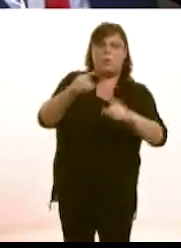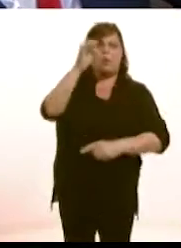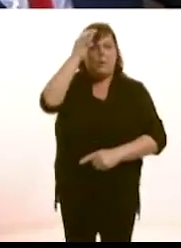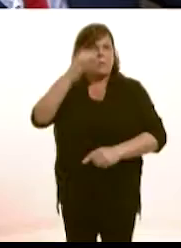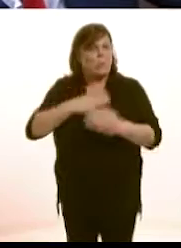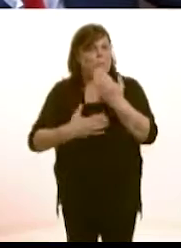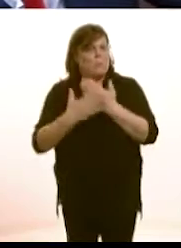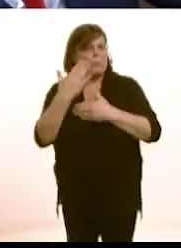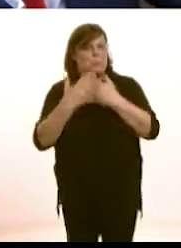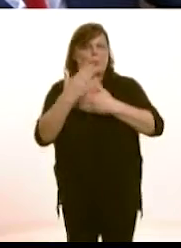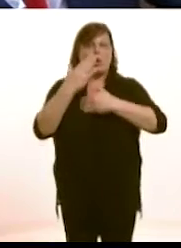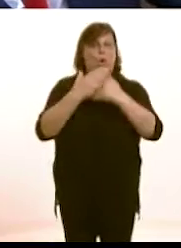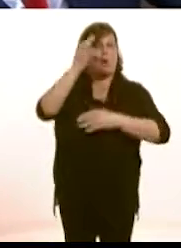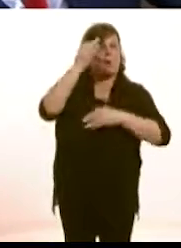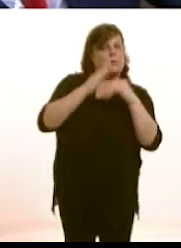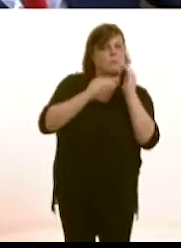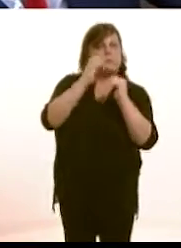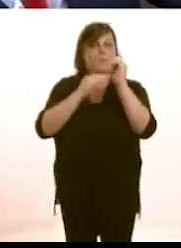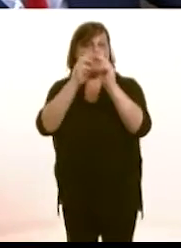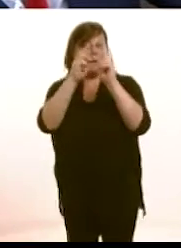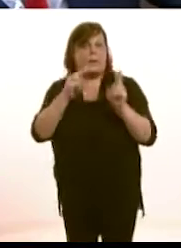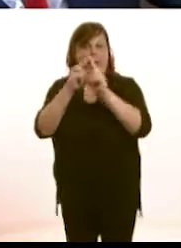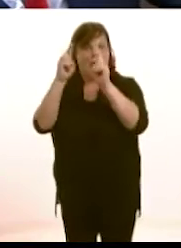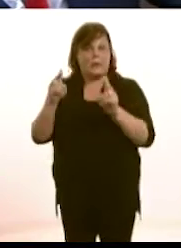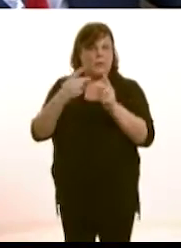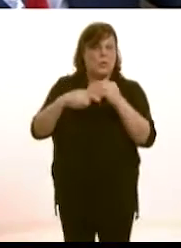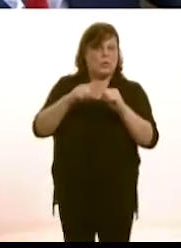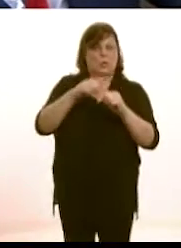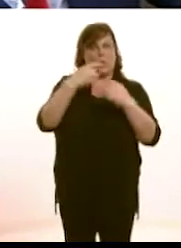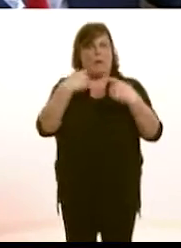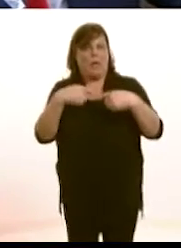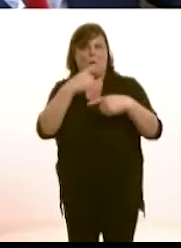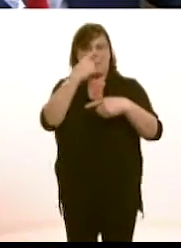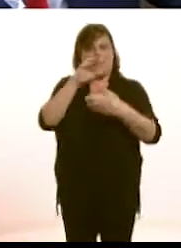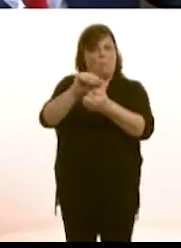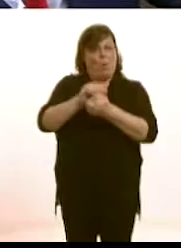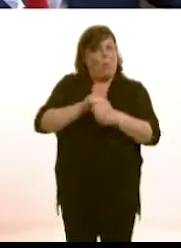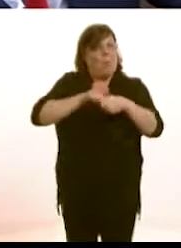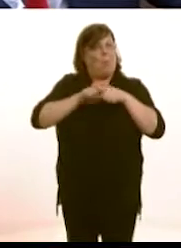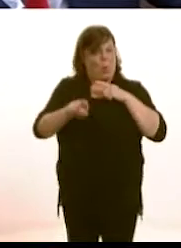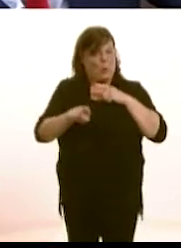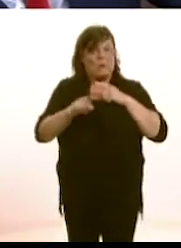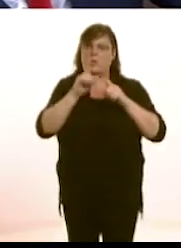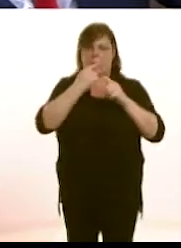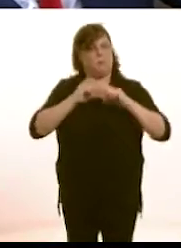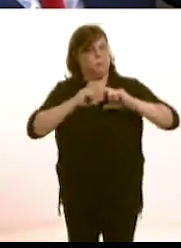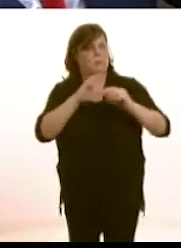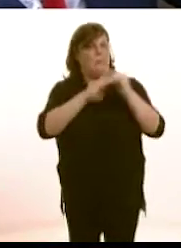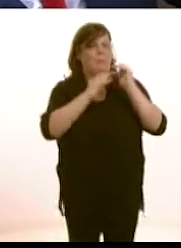housing to ensure their borrowing cap is used to its fullest capacity in order to increase housing supply, and weíll continue to work with them in order to make sure that theyíre